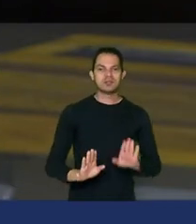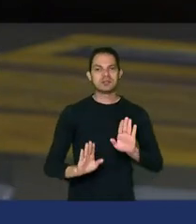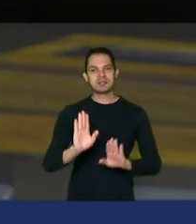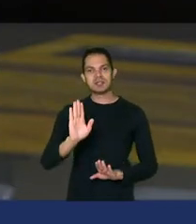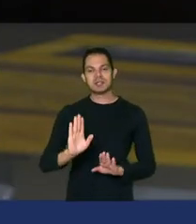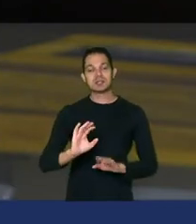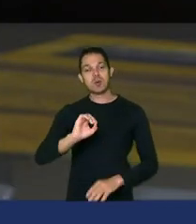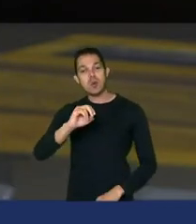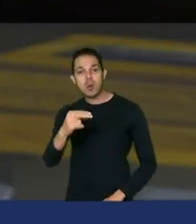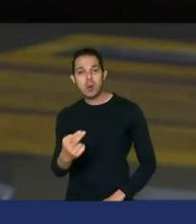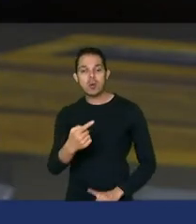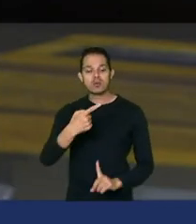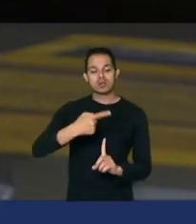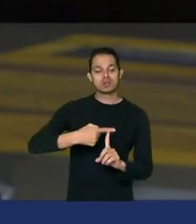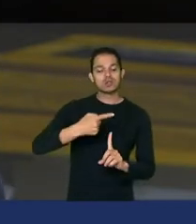NECESSÁRIO UM LEILÃO OU UMA LICITAÇÃO OU ALGUMA OUTRA